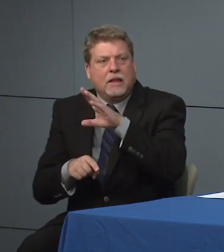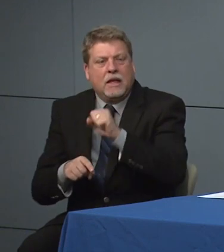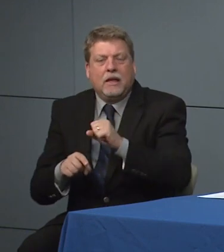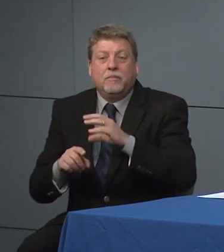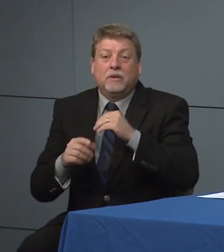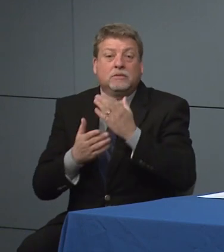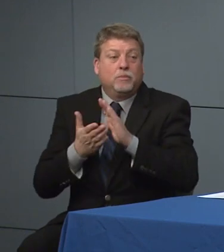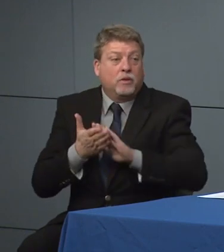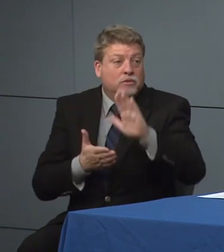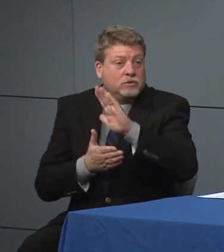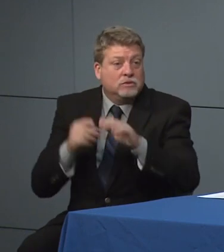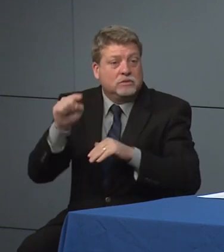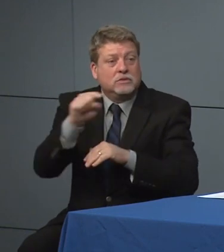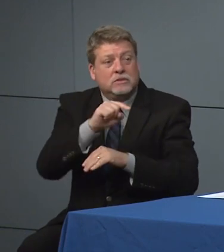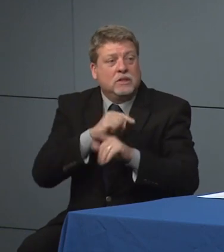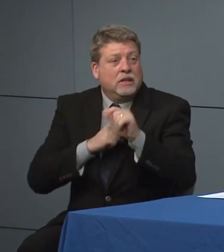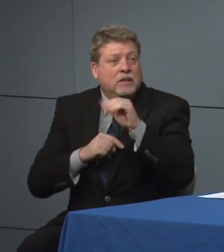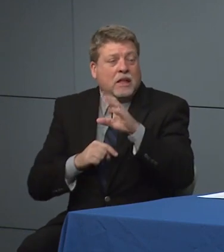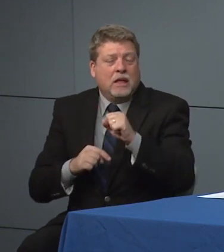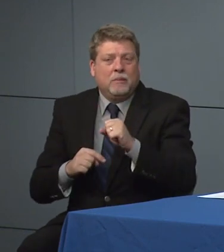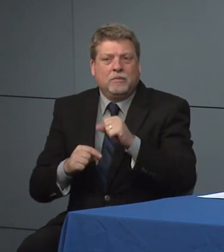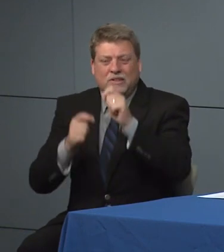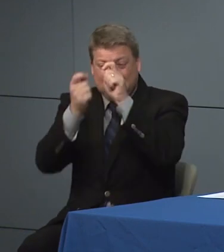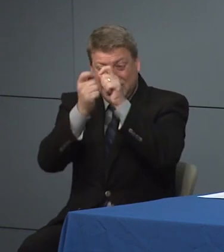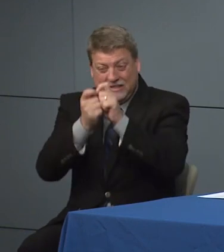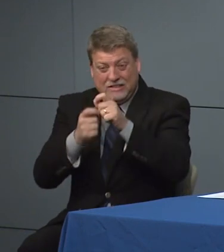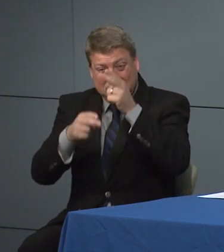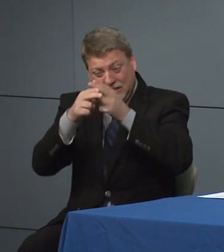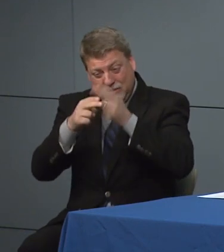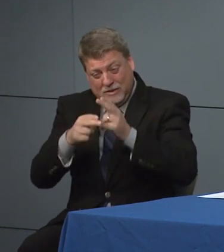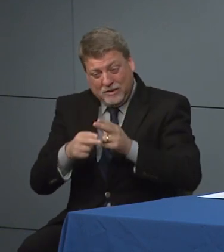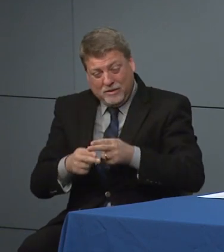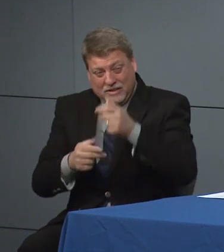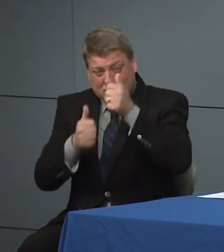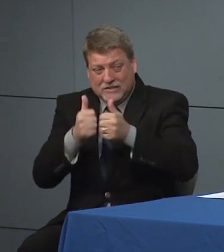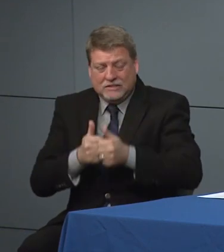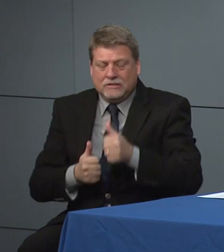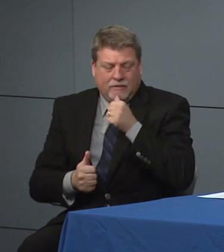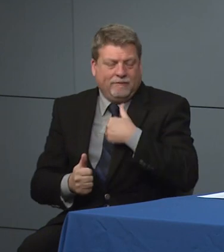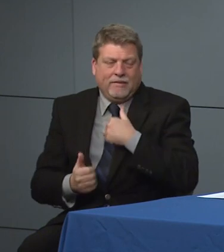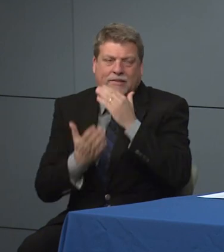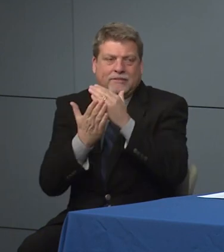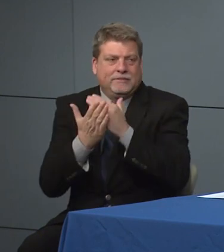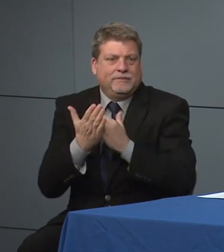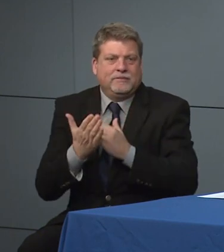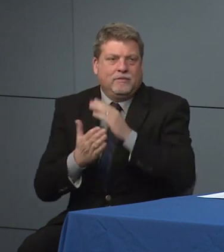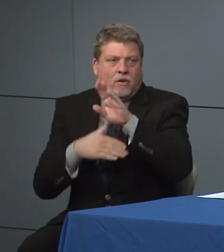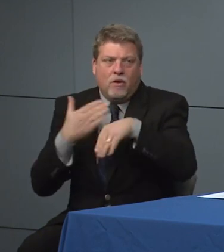Luis comerciales y universidades que están entrando y en acción diferentes etapas. No tengo la lista